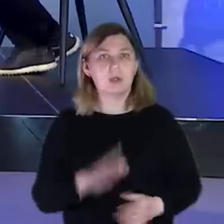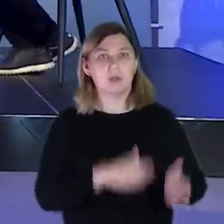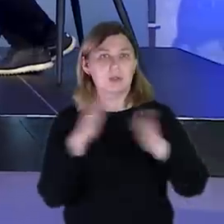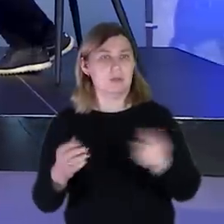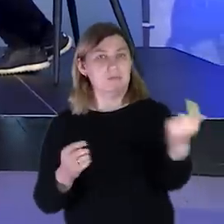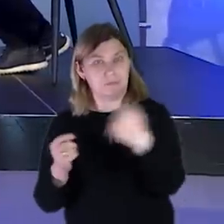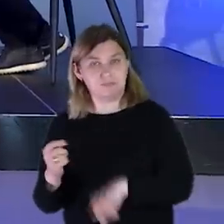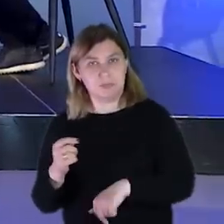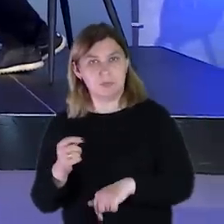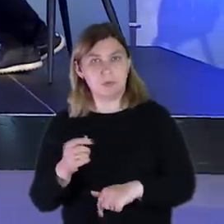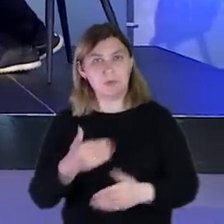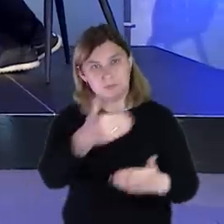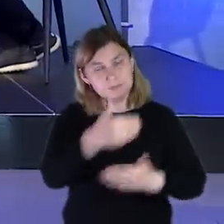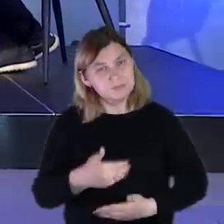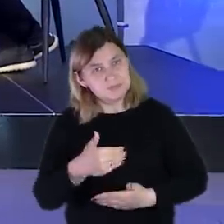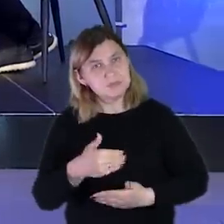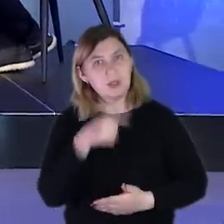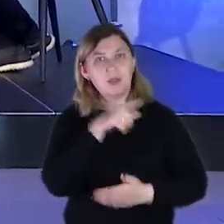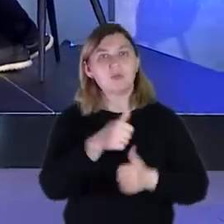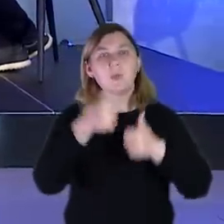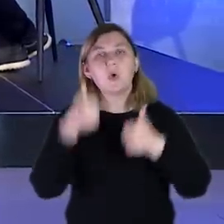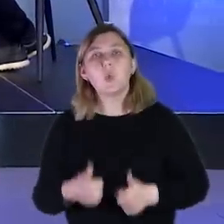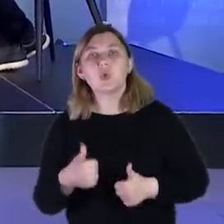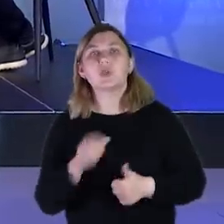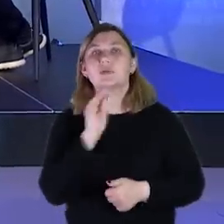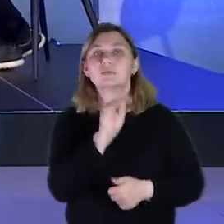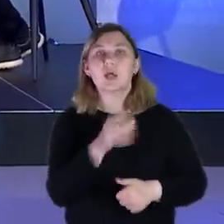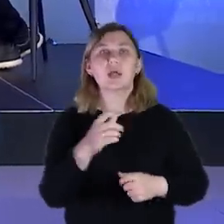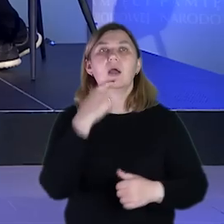się stawiała. Poproszono ją o to, żeby ustaliła żołnierzy zawodowych